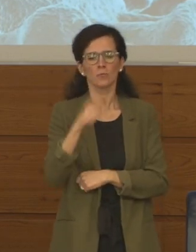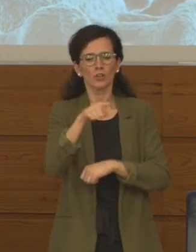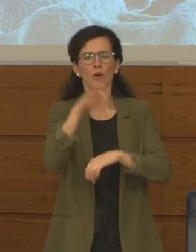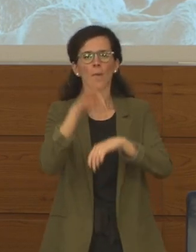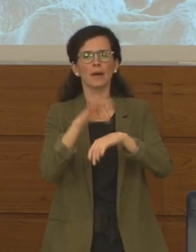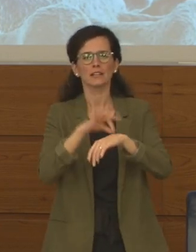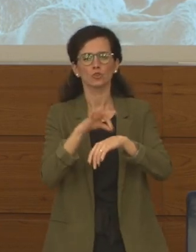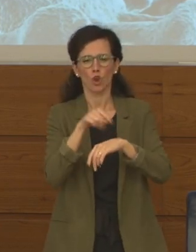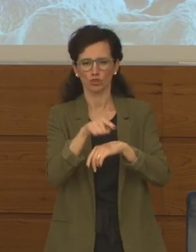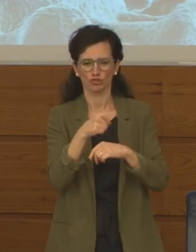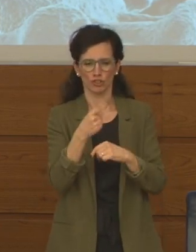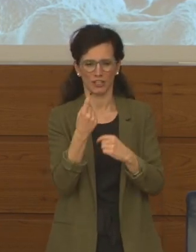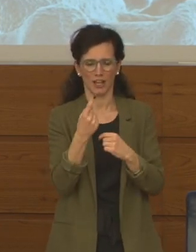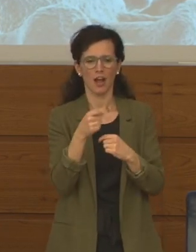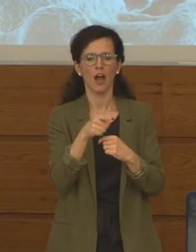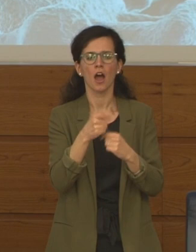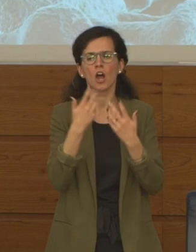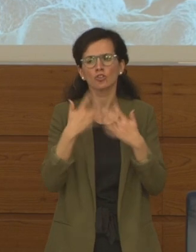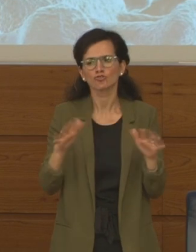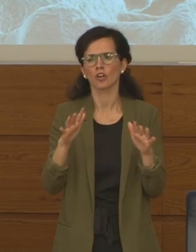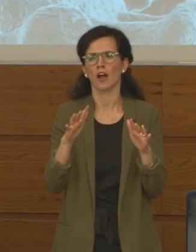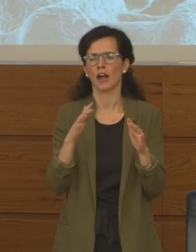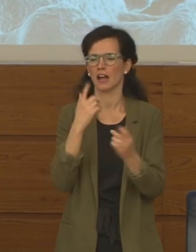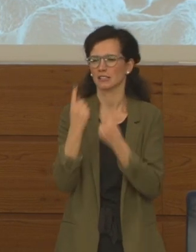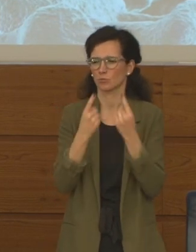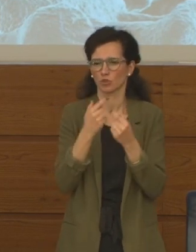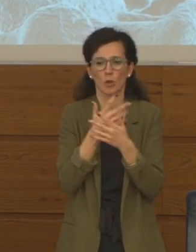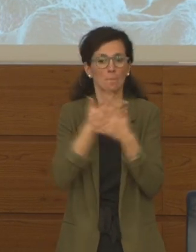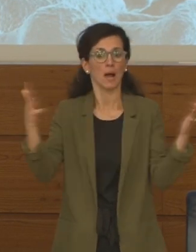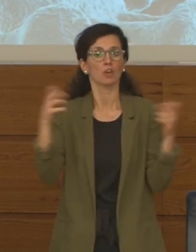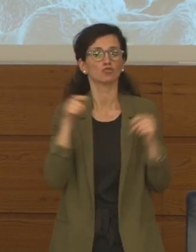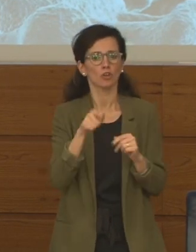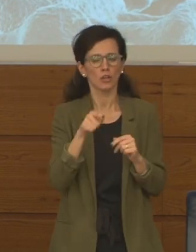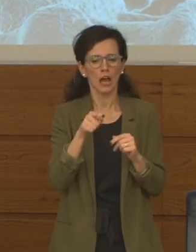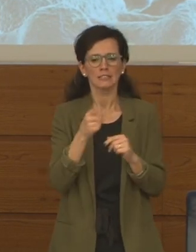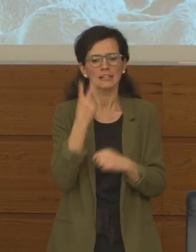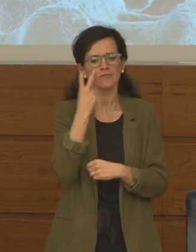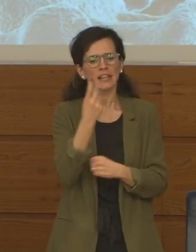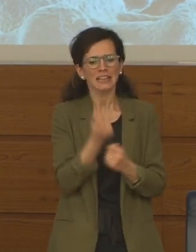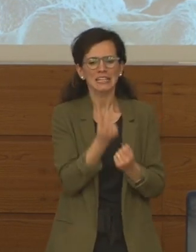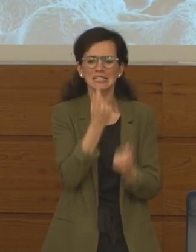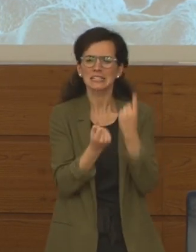stragrande maggioranza dei casi decorre con pochi sintomi con una malattia lieve